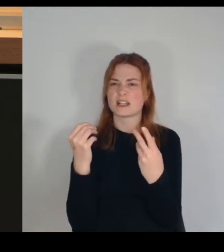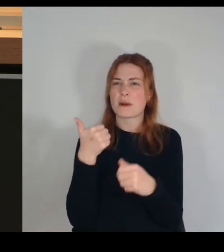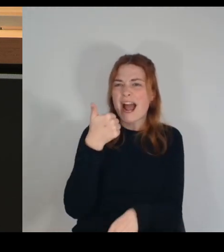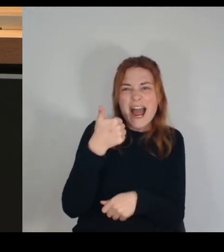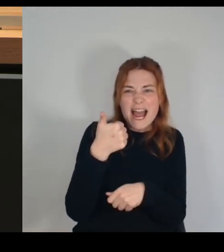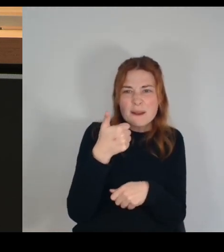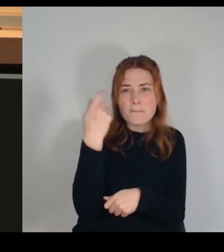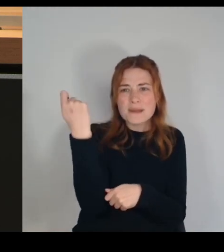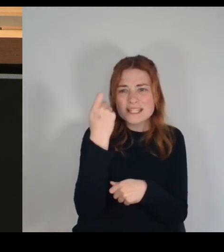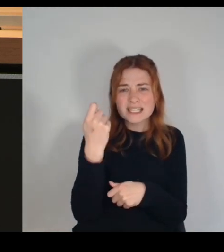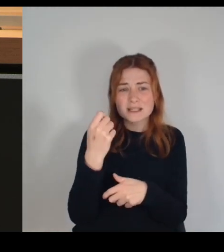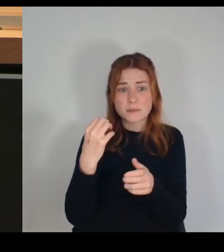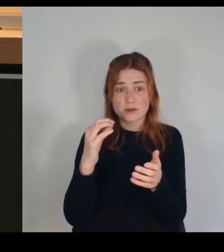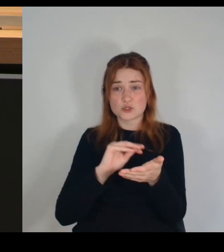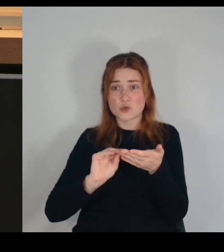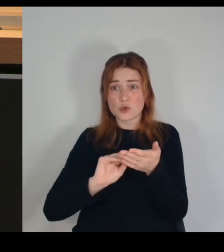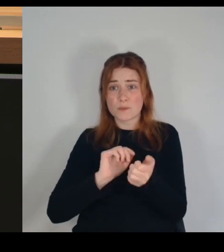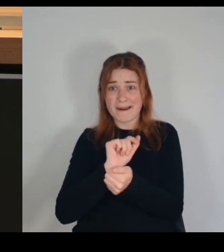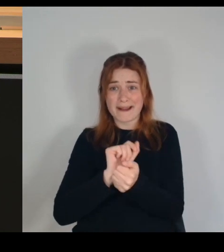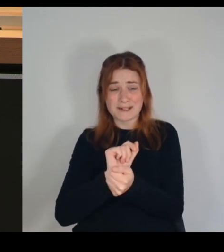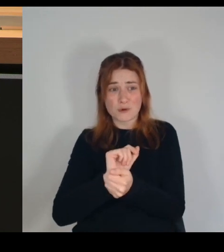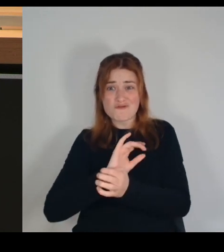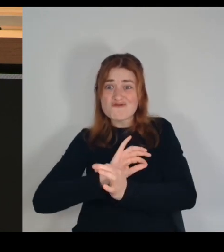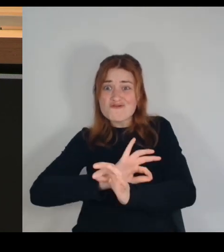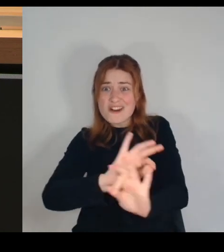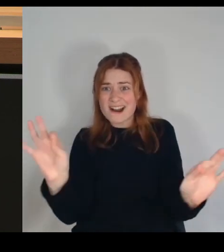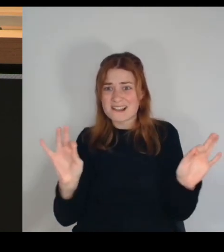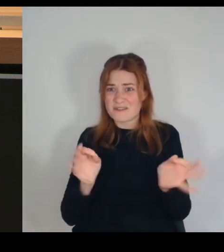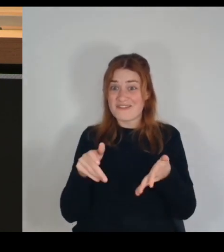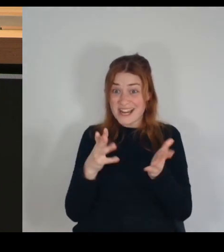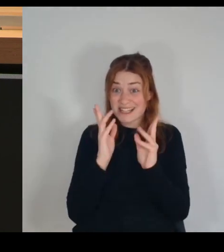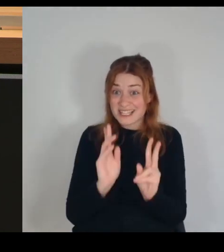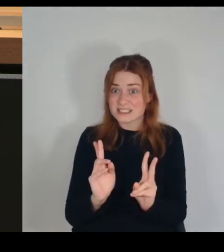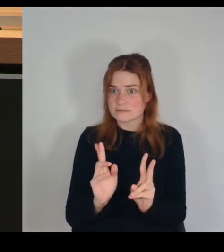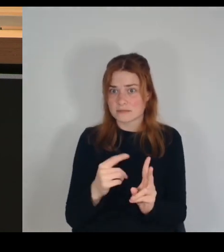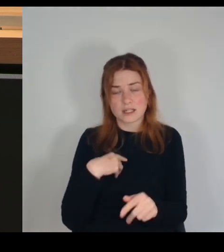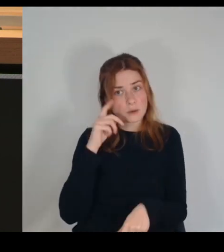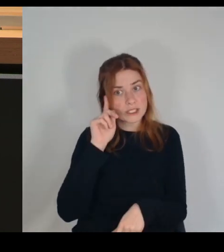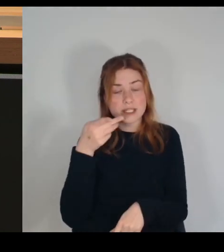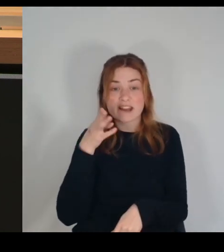Ich glaube nicht an den VEB Schulreinigung. Ich denke eher, dass wir Unternehmen tragfähige